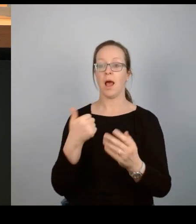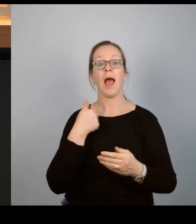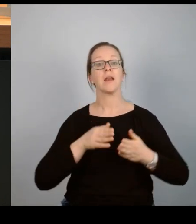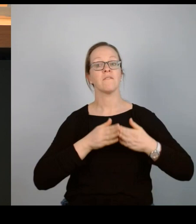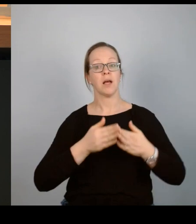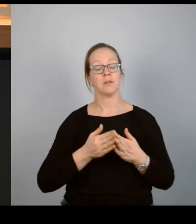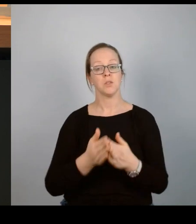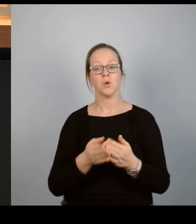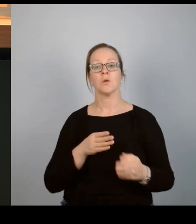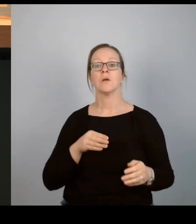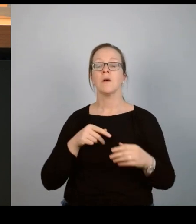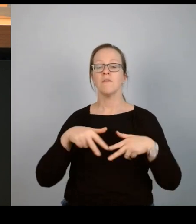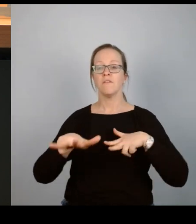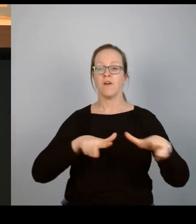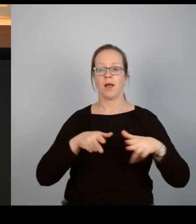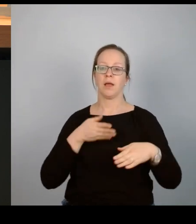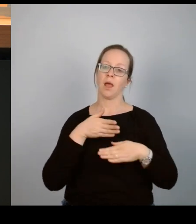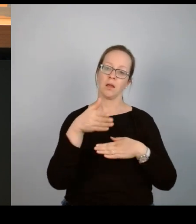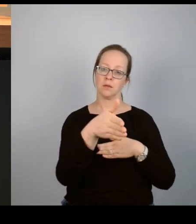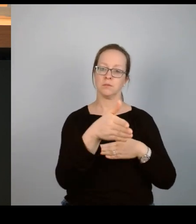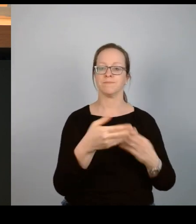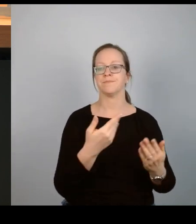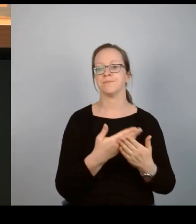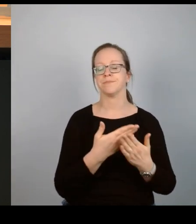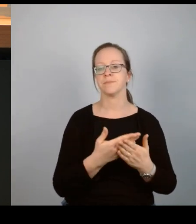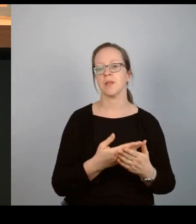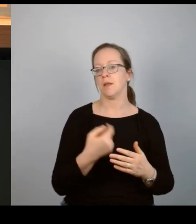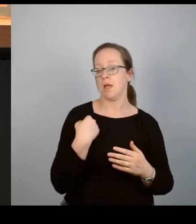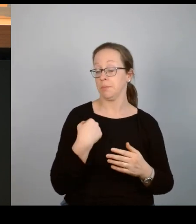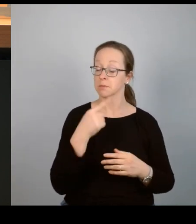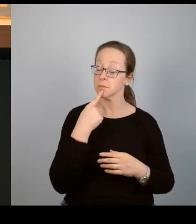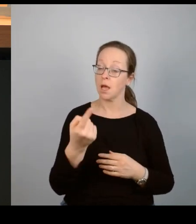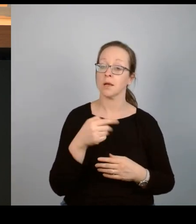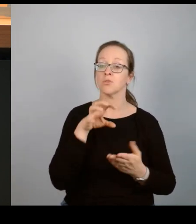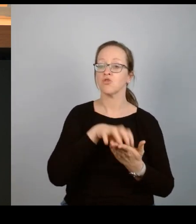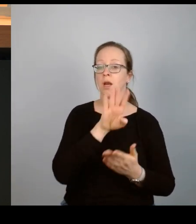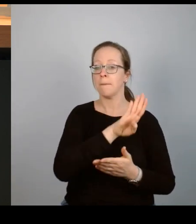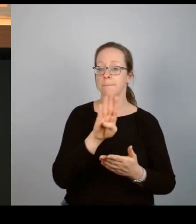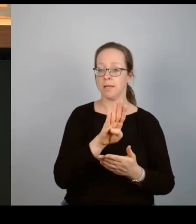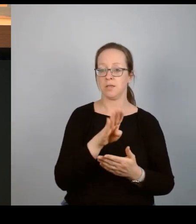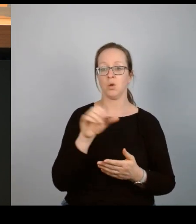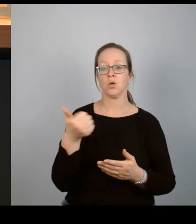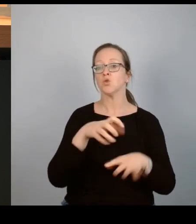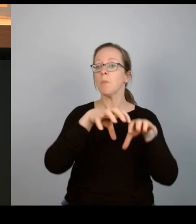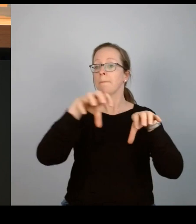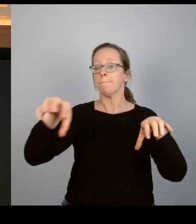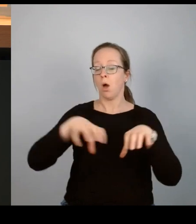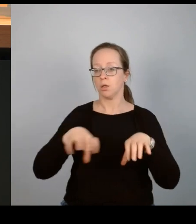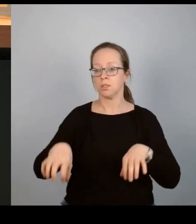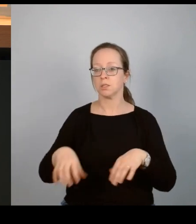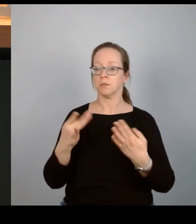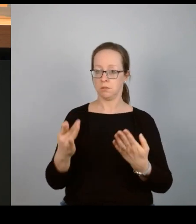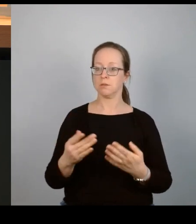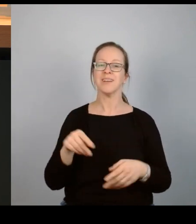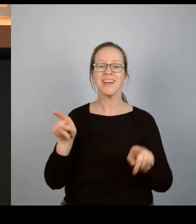meisten Anträge zum Thema Radwege gemacht haben. Jetzt raten Sie mal, welche Fraktion das ist. Es war nicht die Grüne, nicht die SPD, es war die CDU-Fraktion